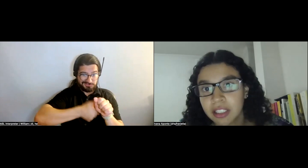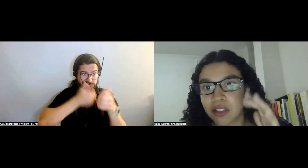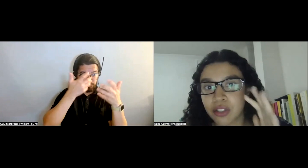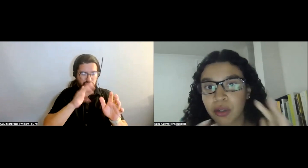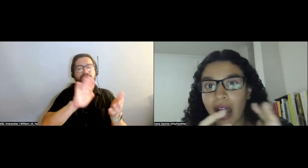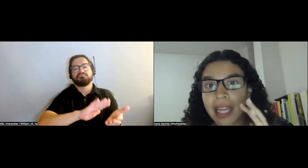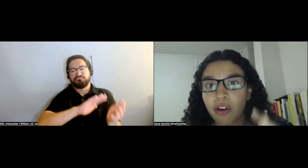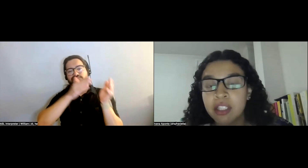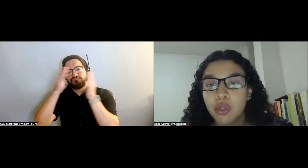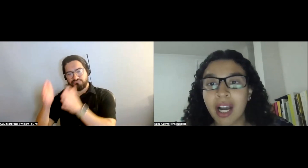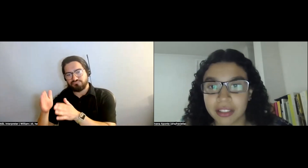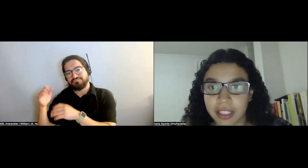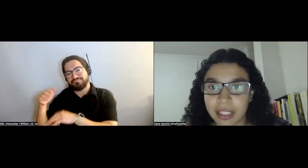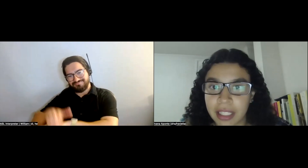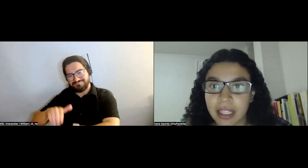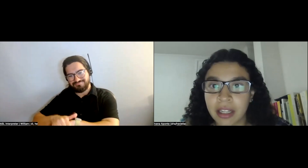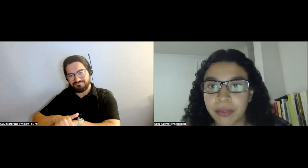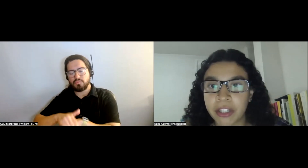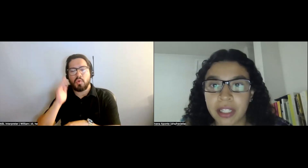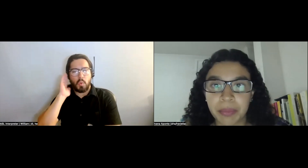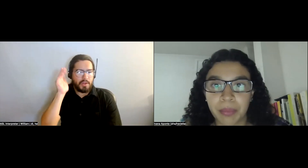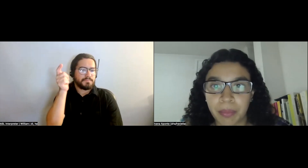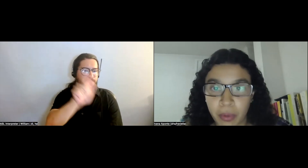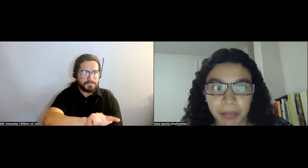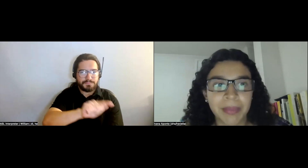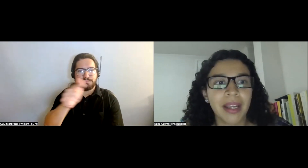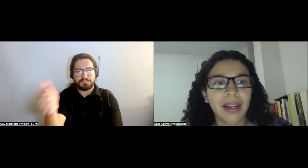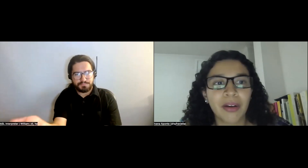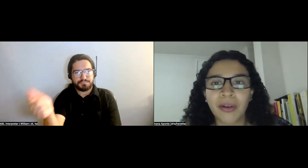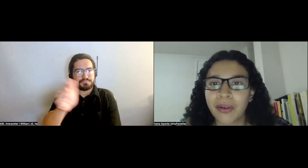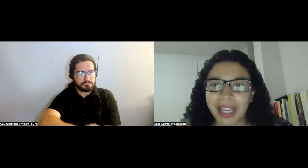English, so I’m going to alternate every poem. Okay.